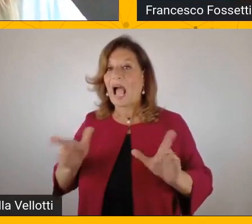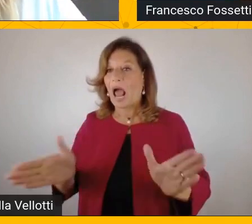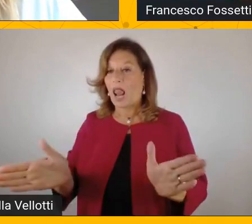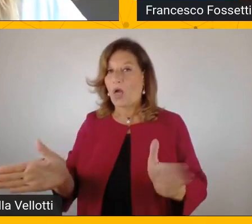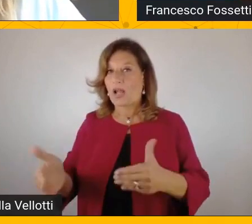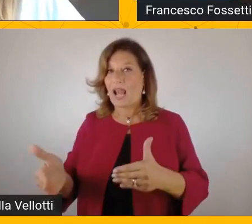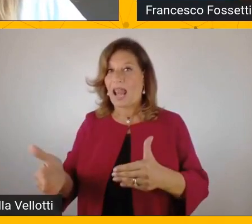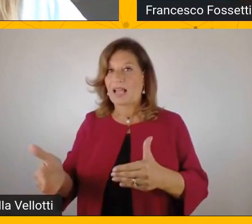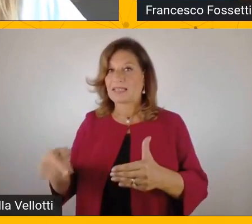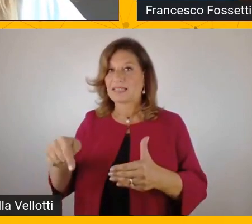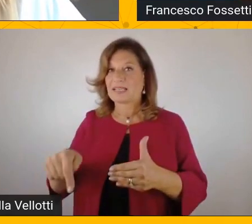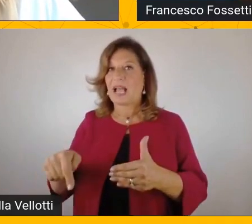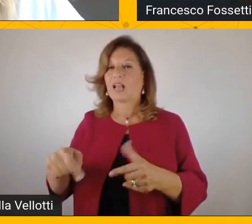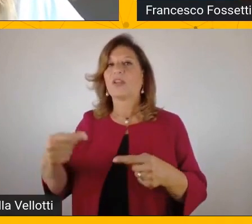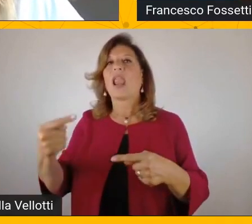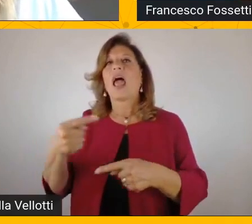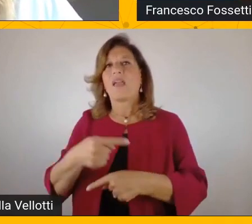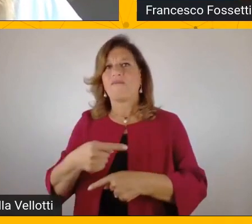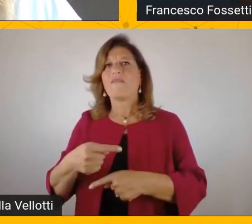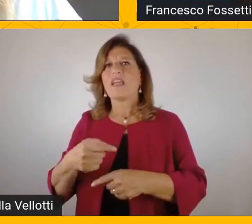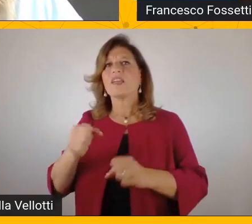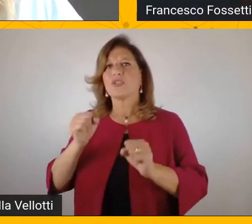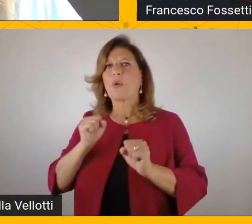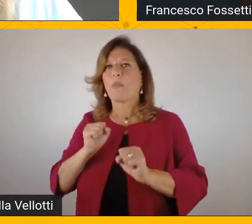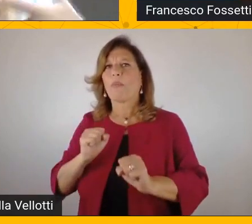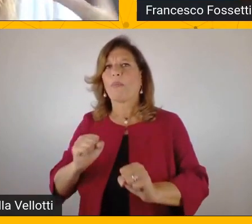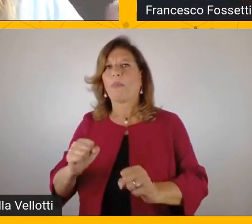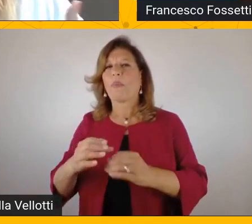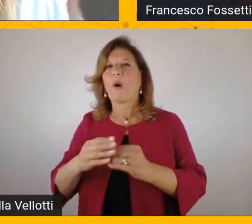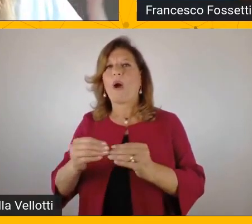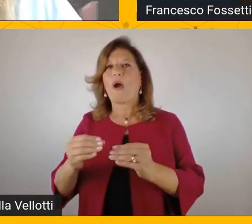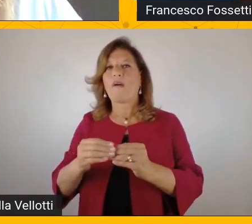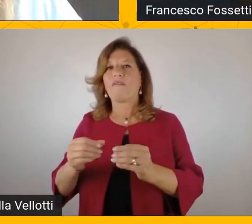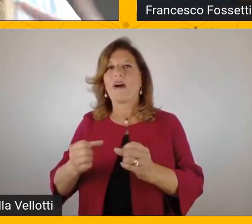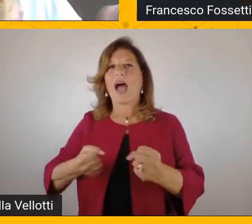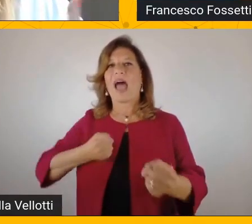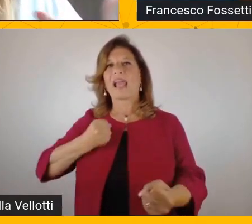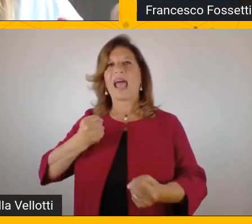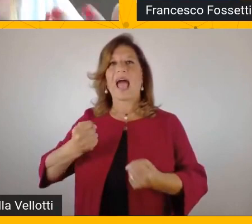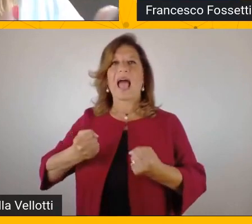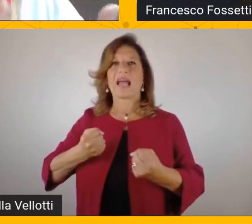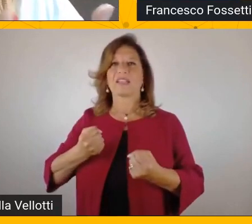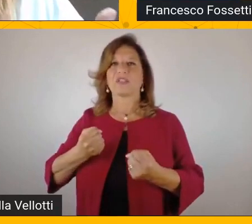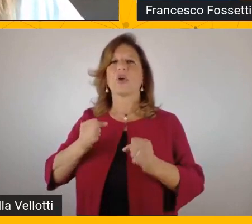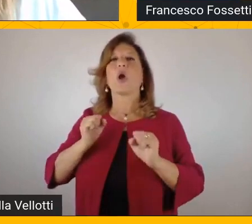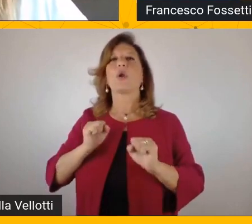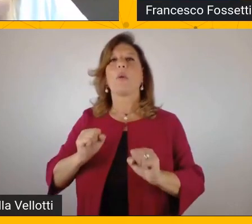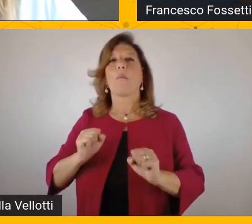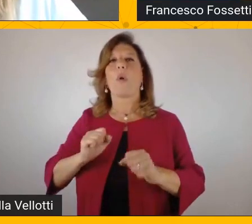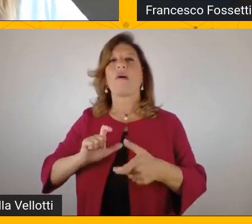questa scatola, diciamo così, che invece ti permettono di fare eh delle azioni, quindi ti